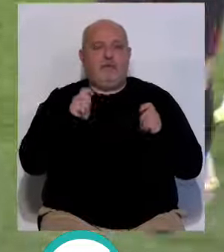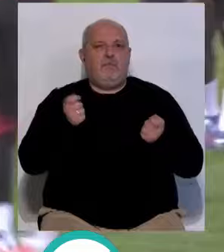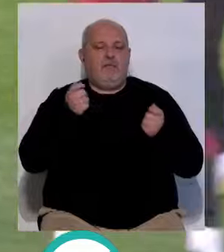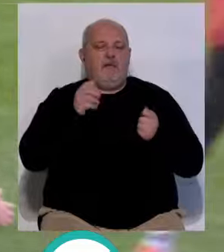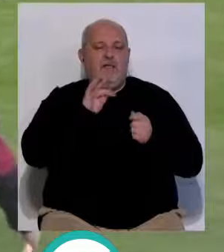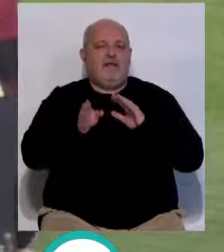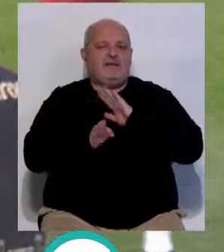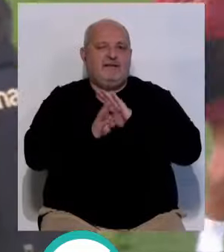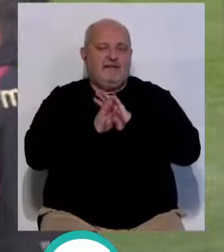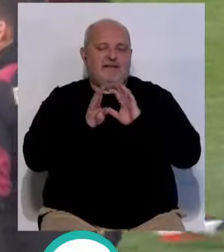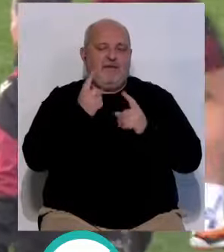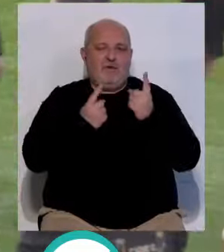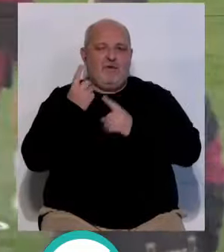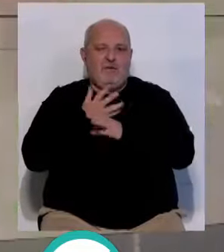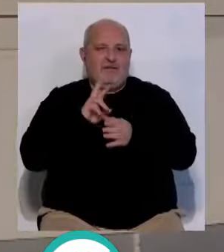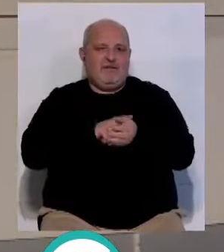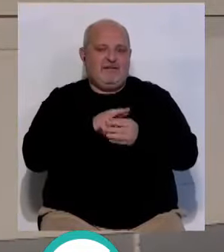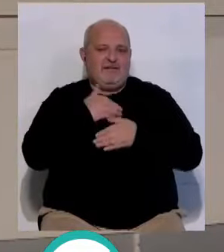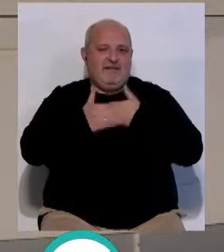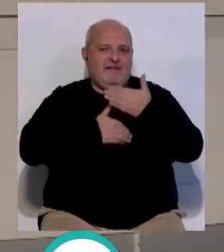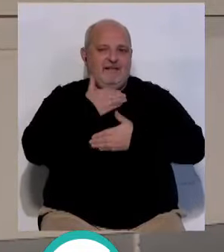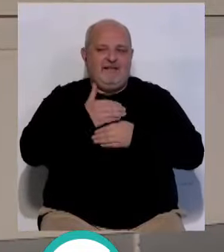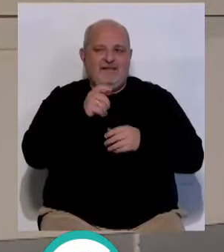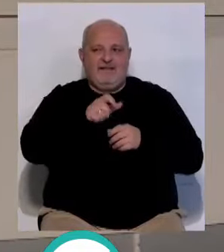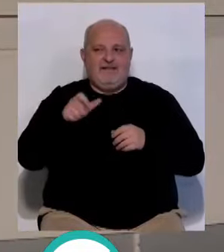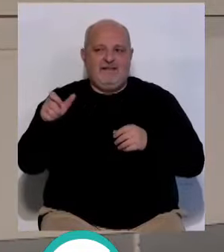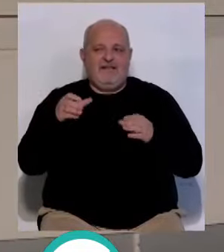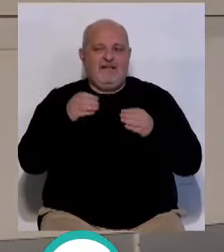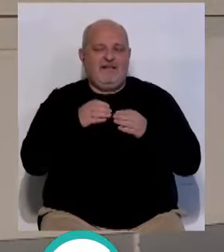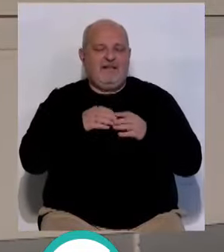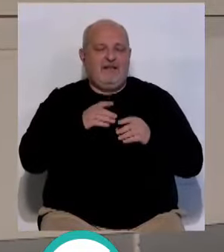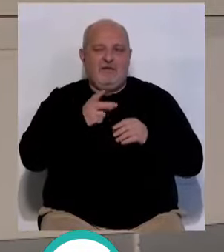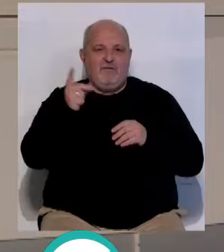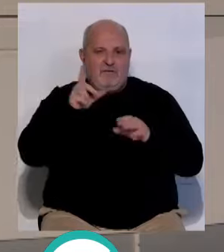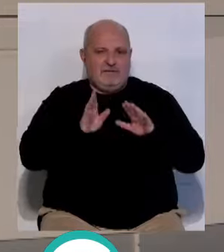Seguiremos hablando del rendimiento de los la no se muevan que está interesante el [Música] [Aplausos]